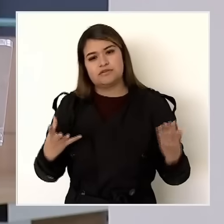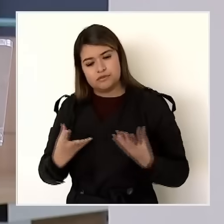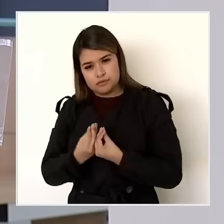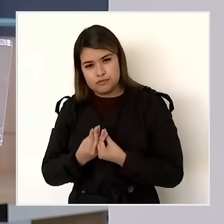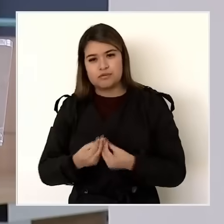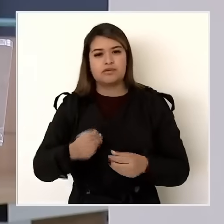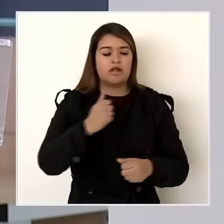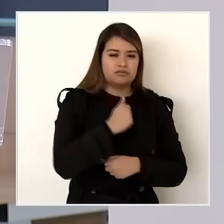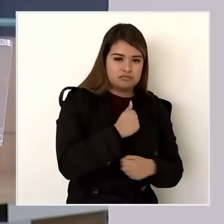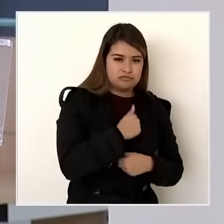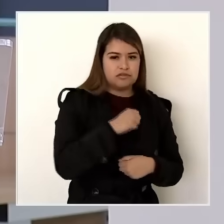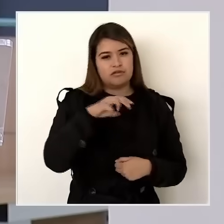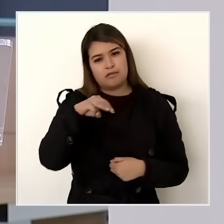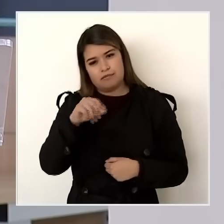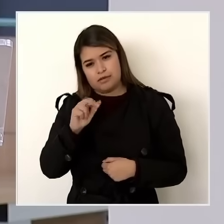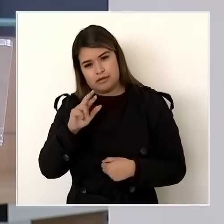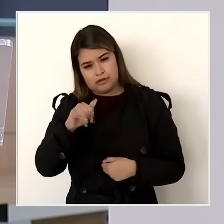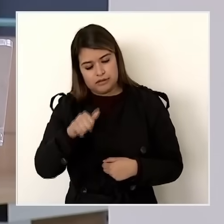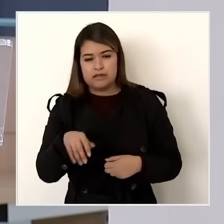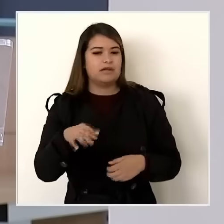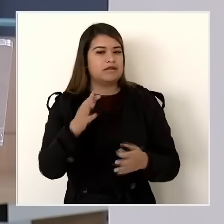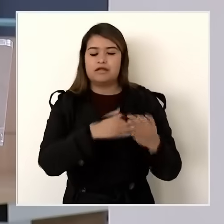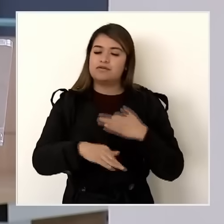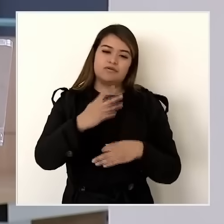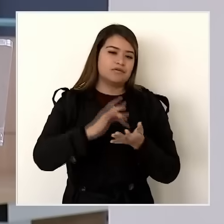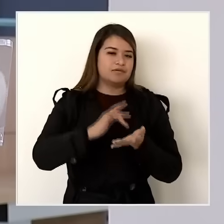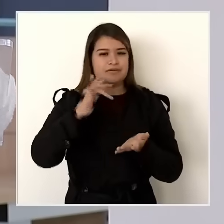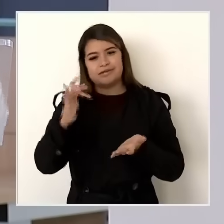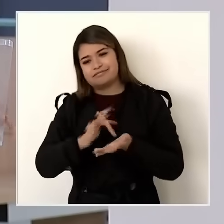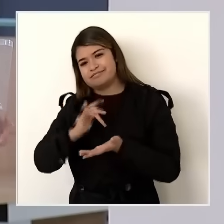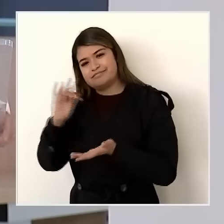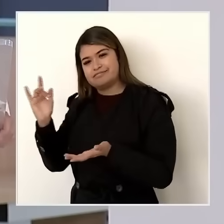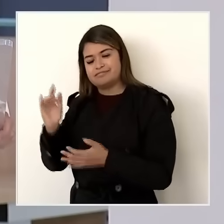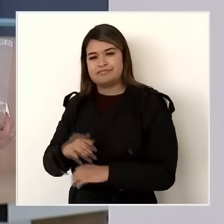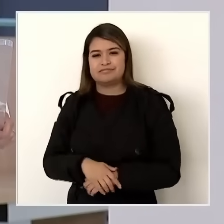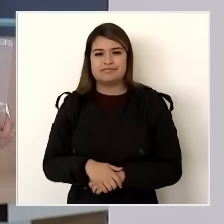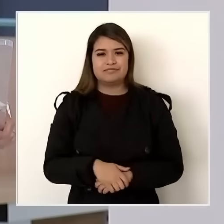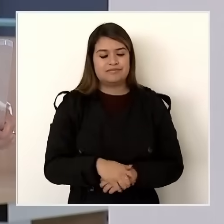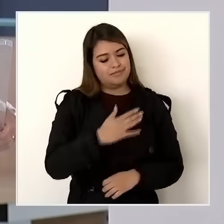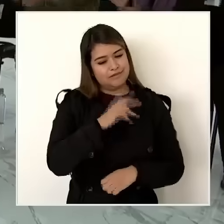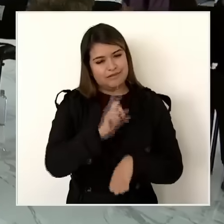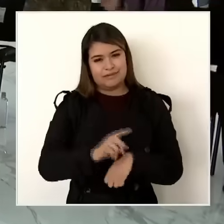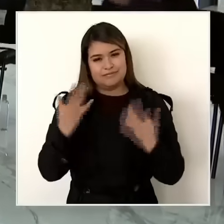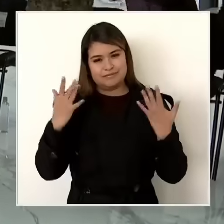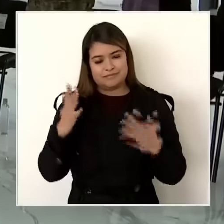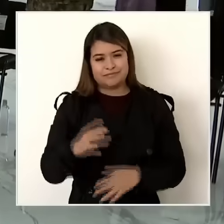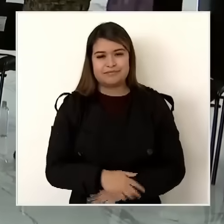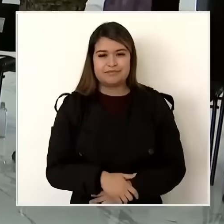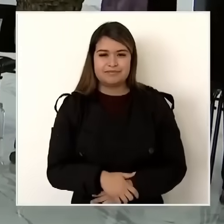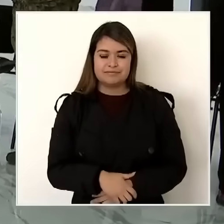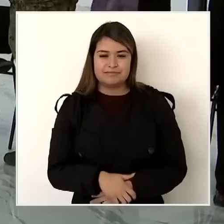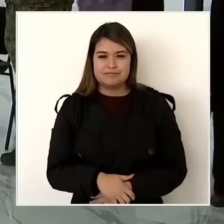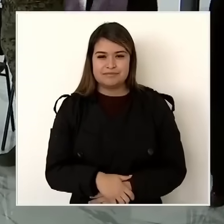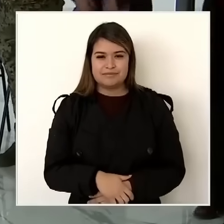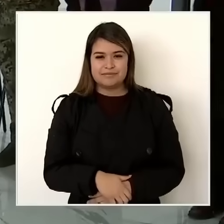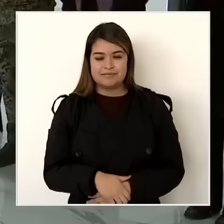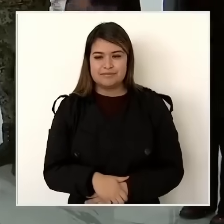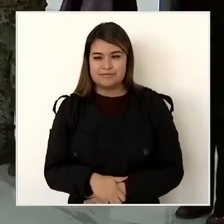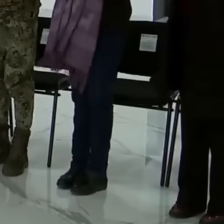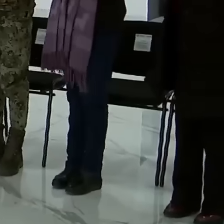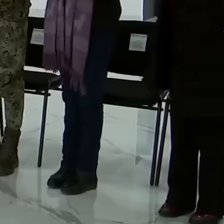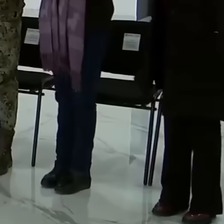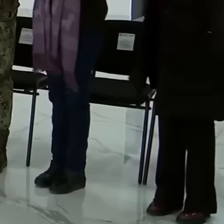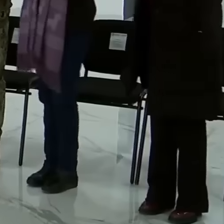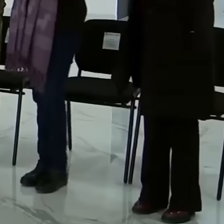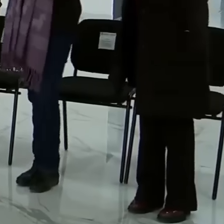su trabajo y muchas gracias a todas y a todos los trabajadores de Aduanas. Muy buenos días.